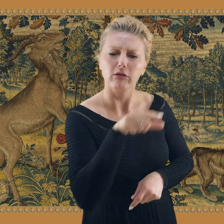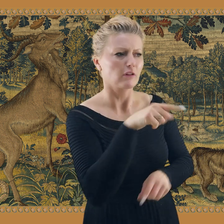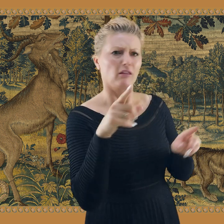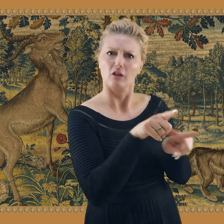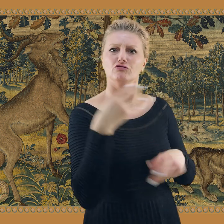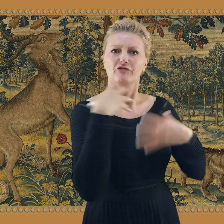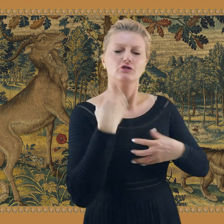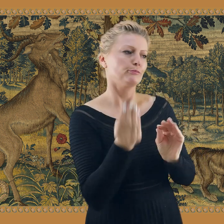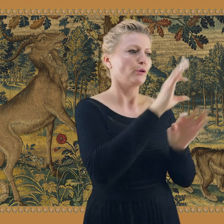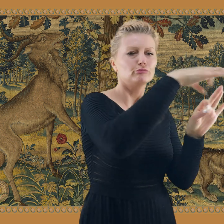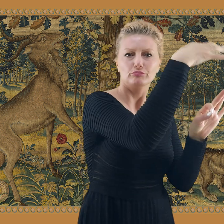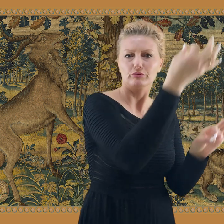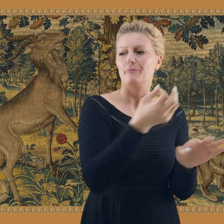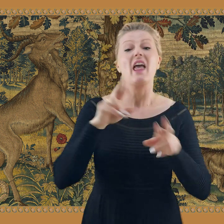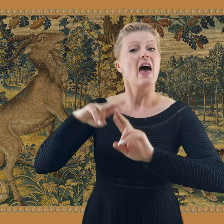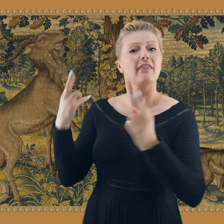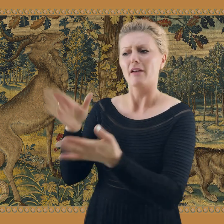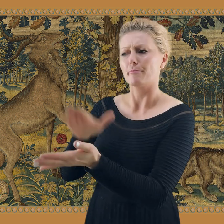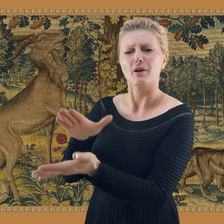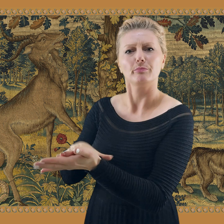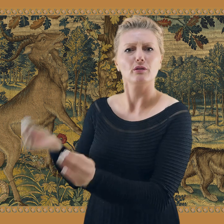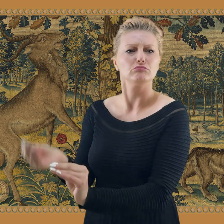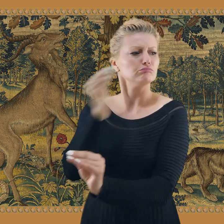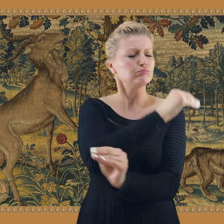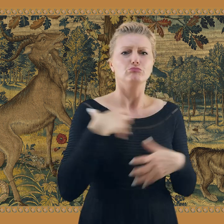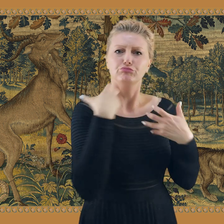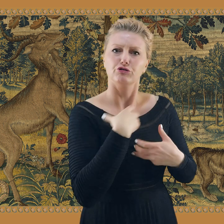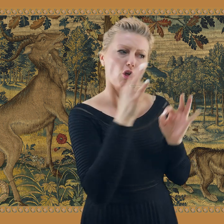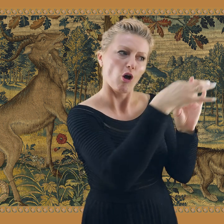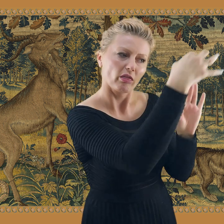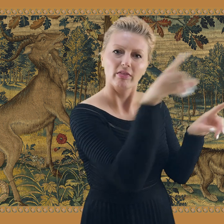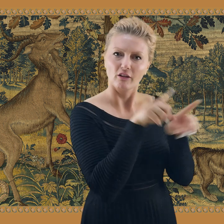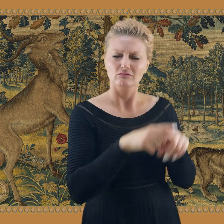Wiek XVI można nazwać „stuleciem tapiserii” gdyż były one wówczas bardzo popularne.